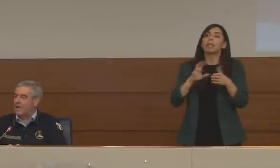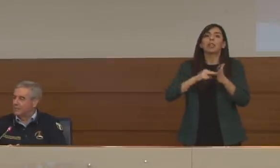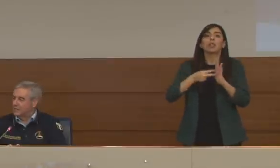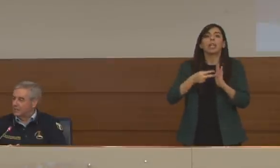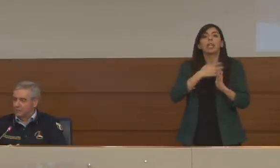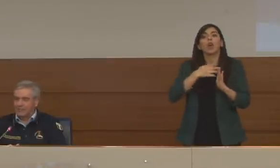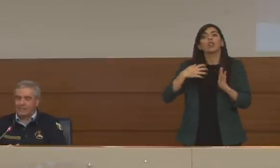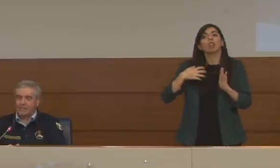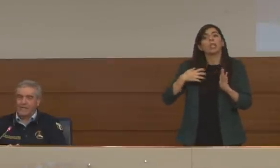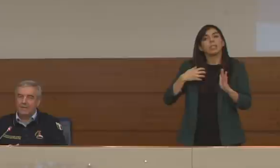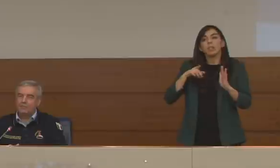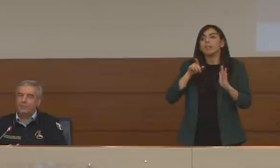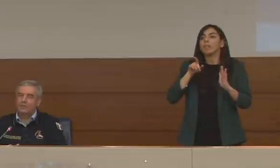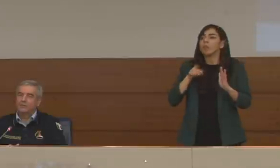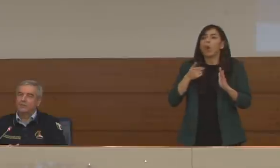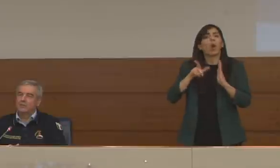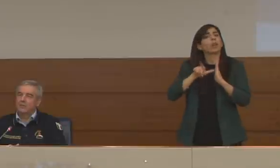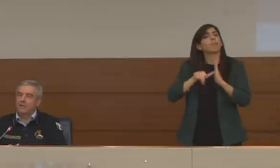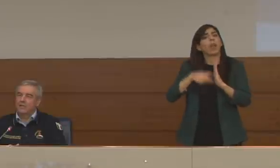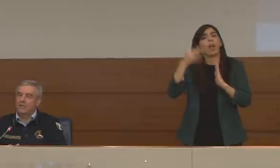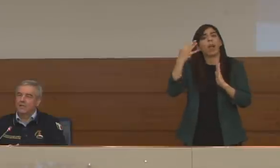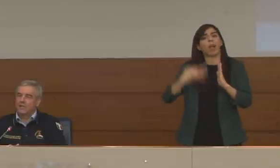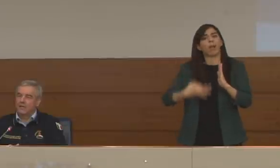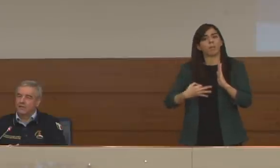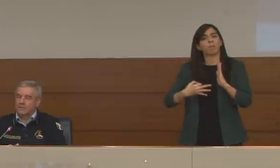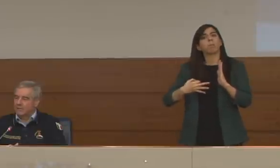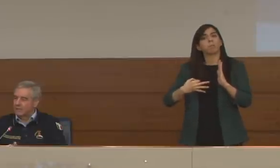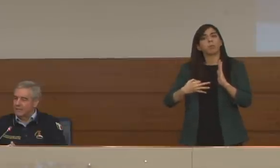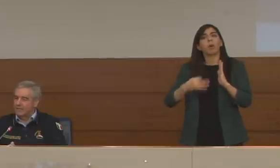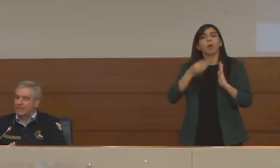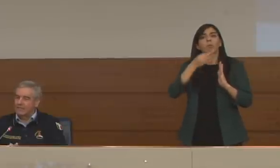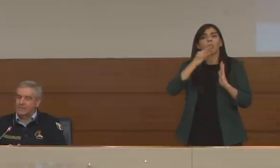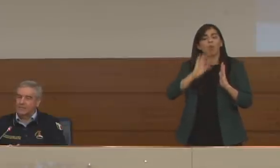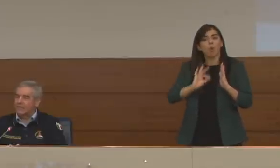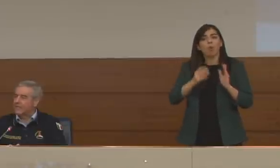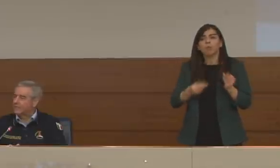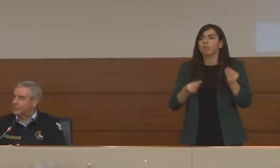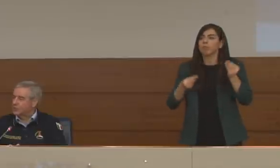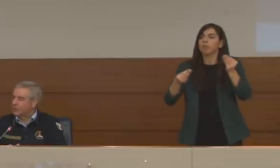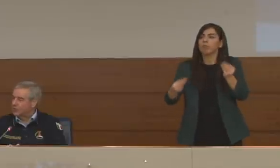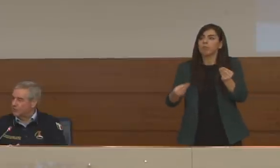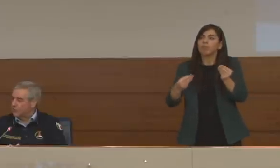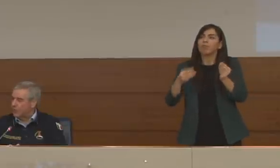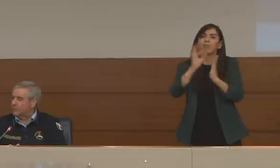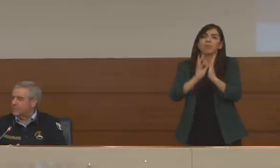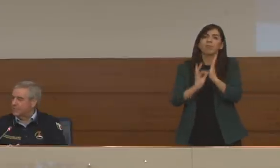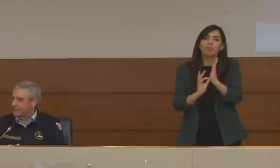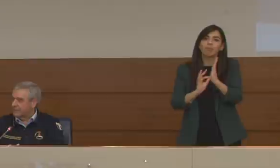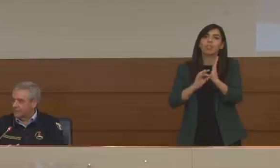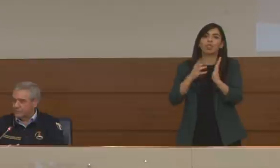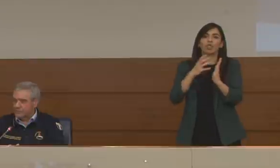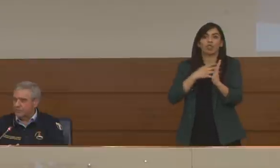per tempo le indicazioni di carattere scientifico al Presidente del Consiglio